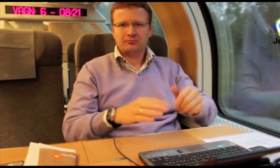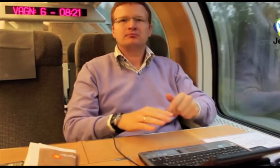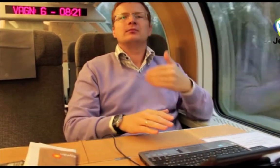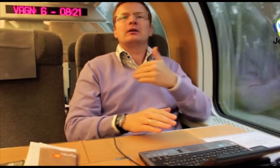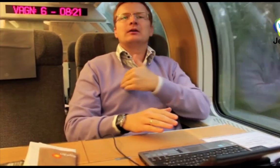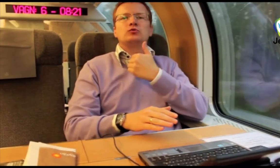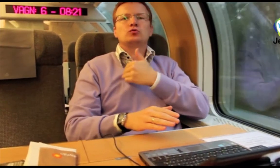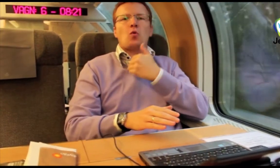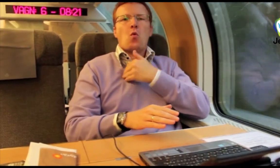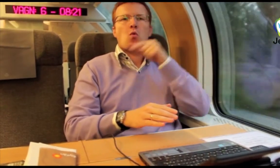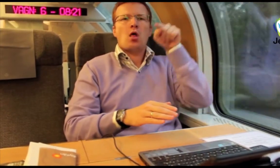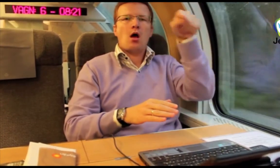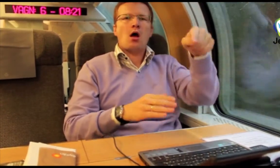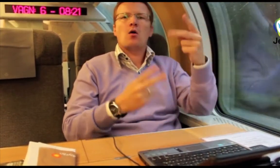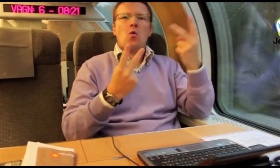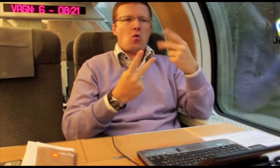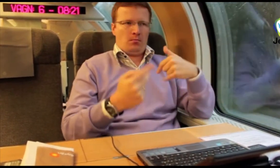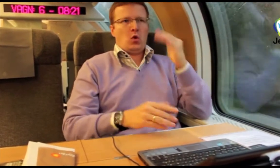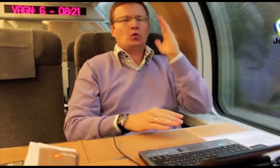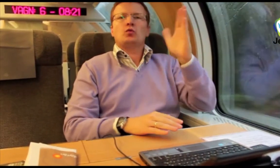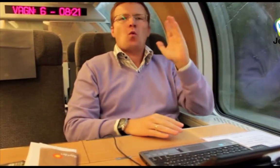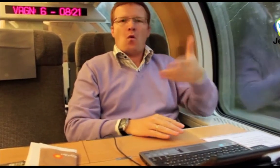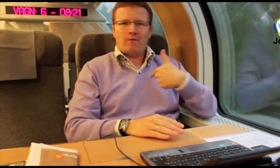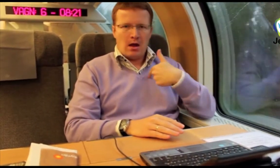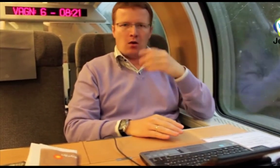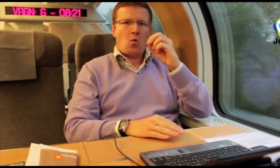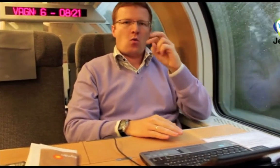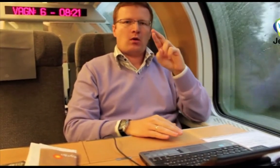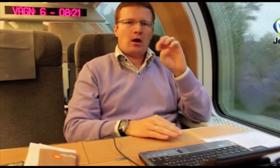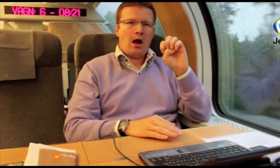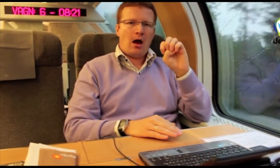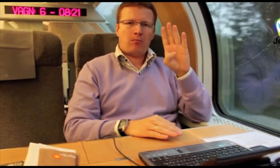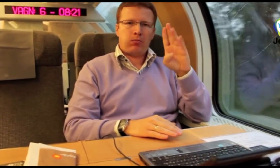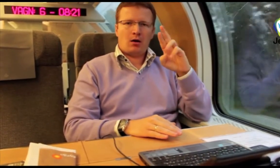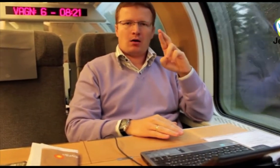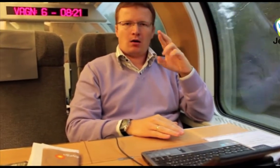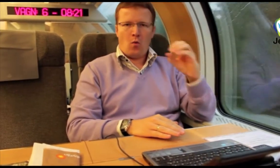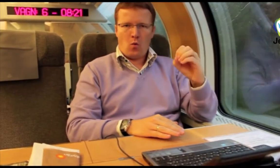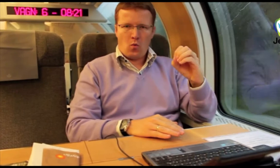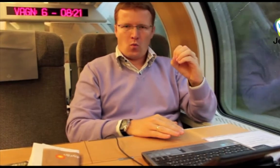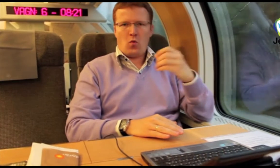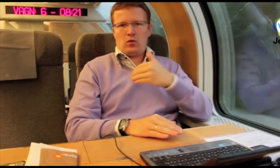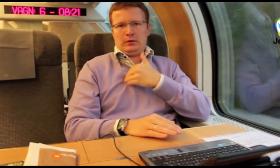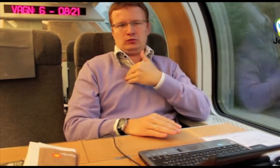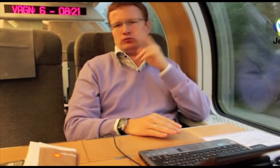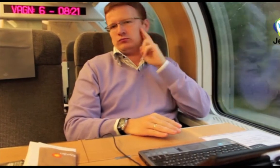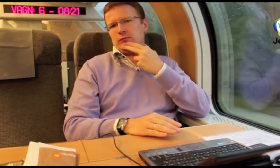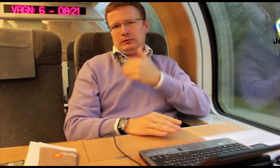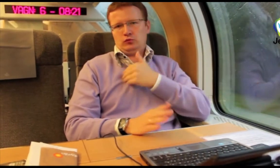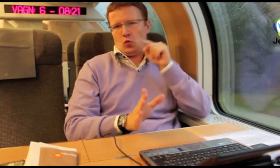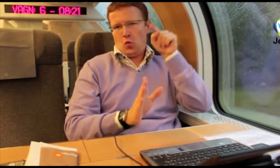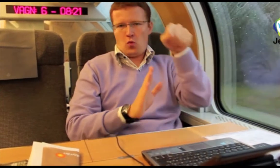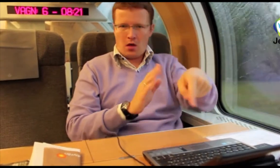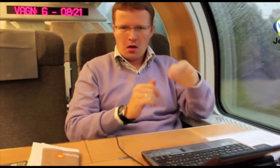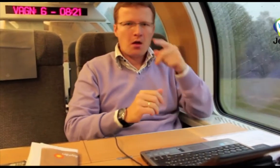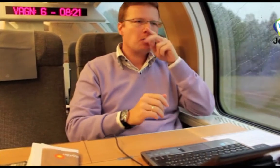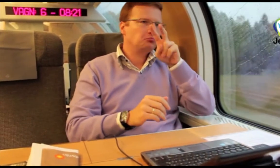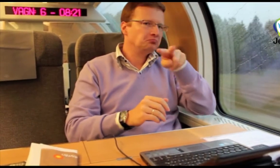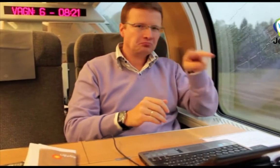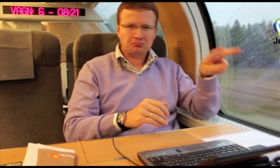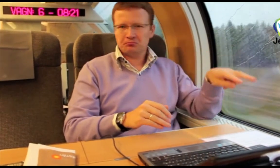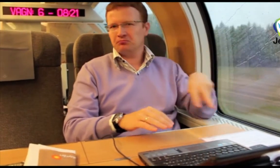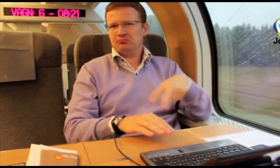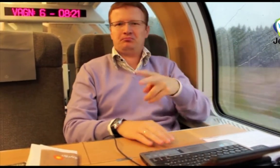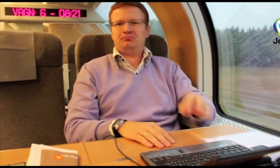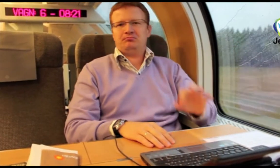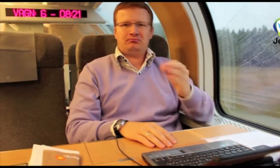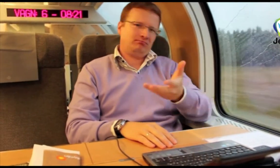A siket iskola hol van? Hová megyünk? Örebro városában van, oda megyünk. Gyertek!